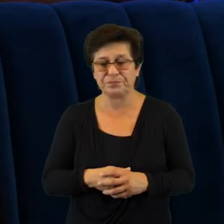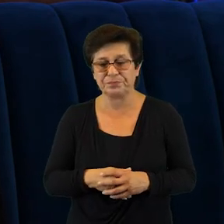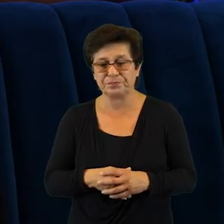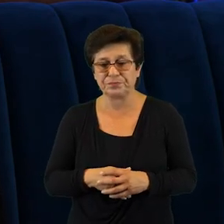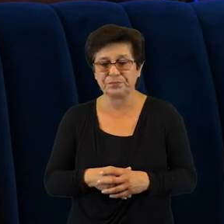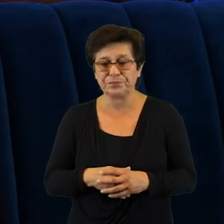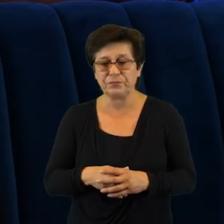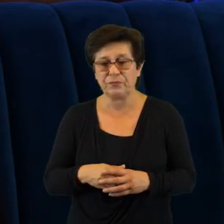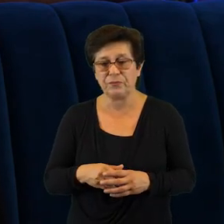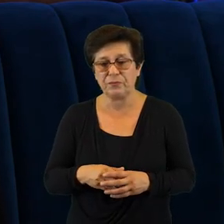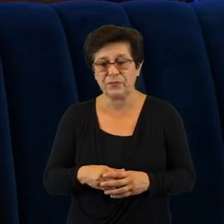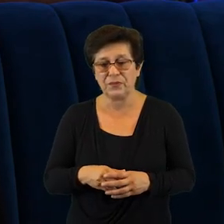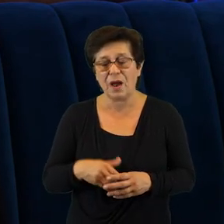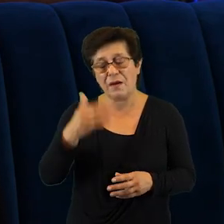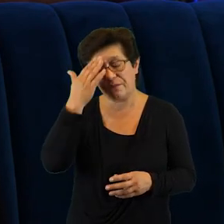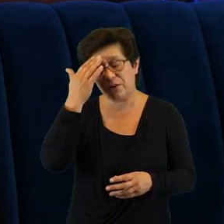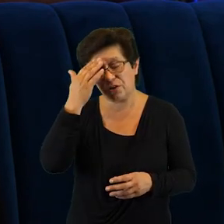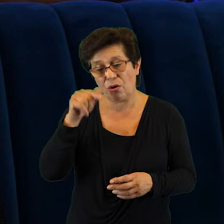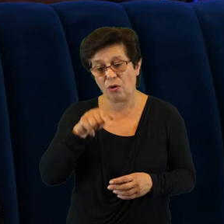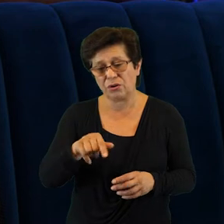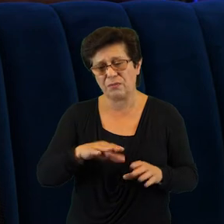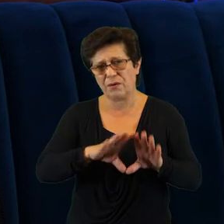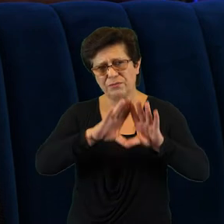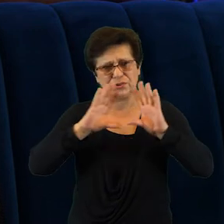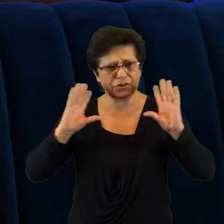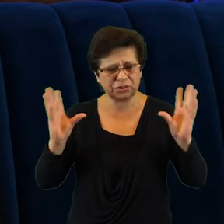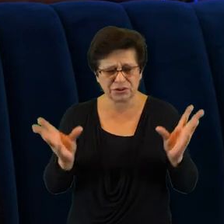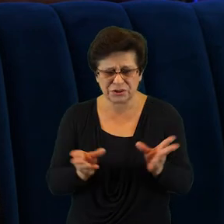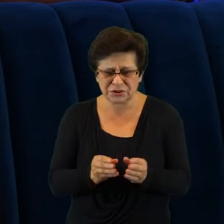Po prostu wiedzieli o tym wszyscy, włącznie z mężem Morskiej.